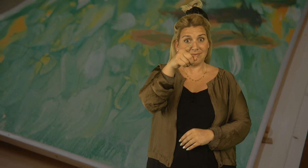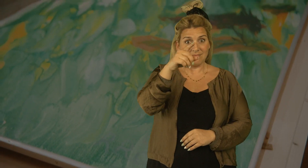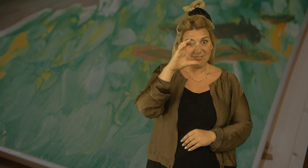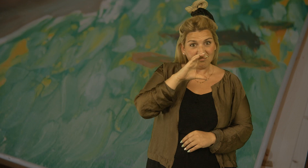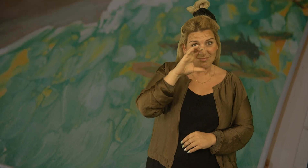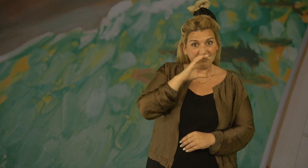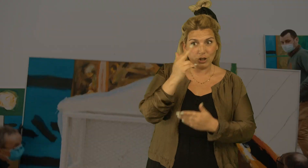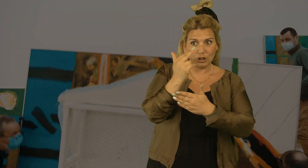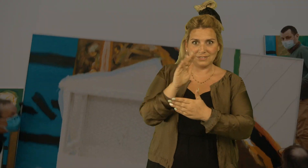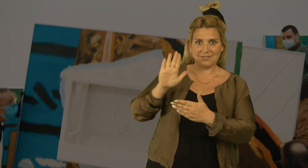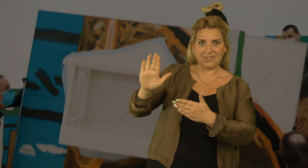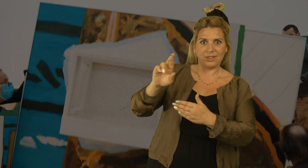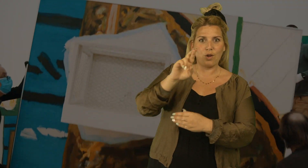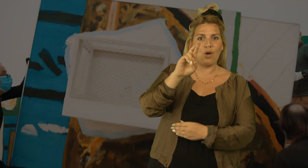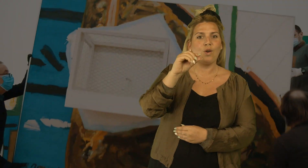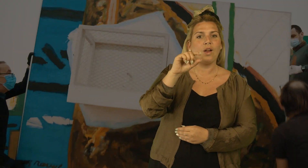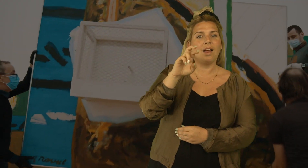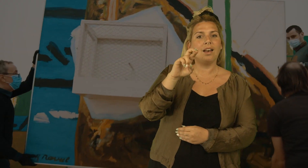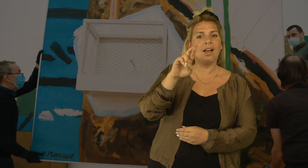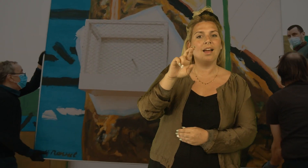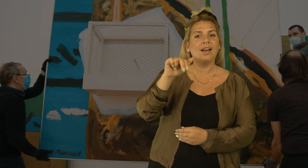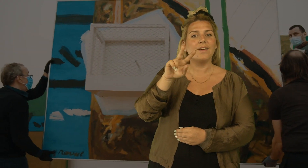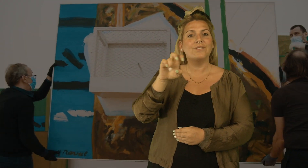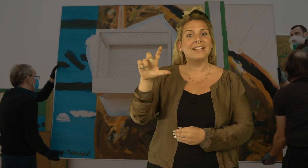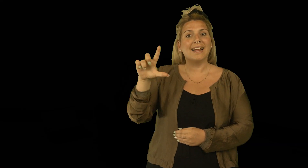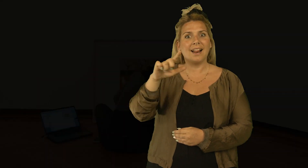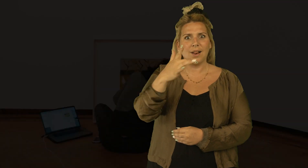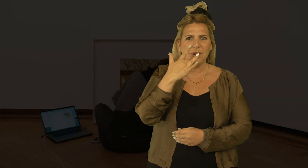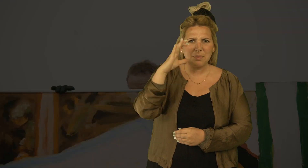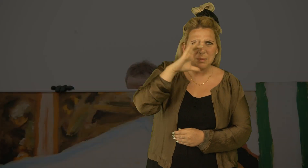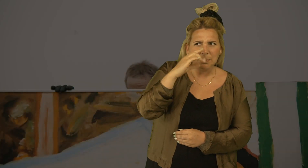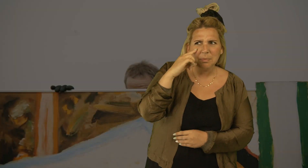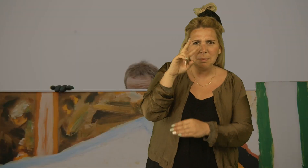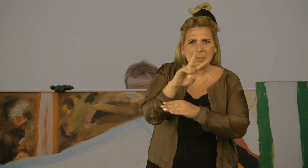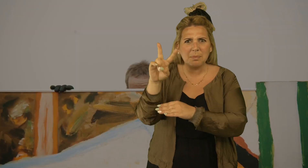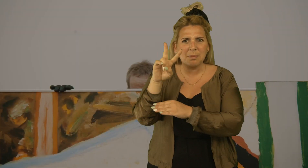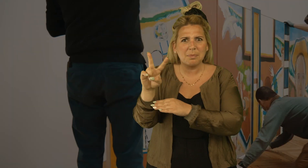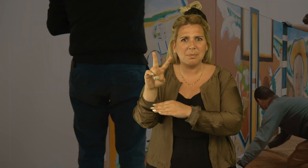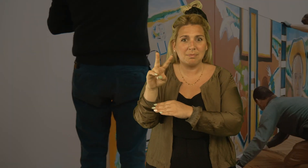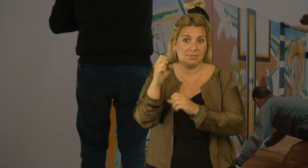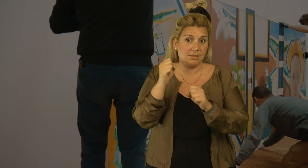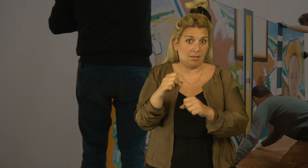Ben je nieuwsgierig geworden naar de werken van Roger Raveel?